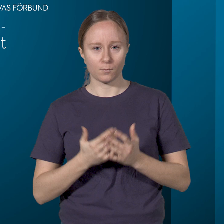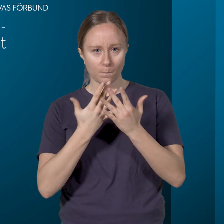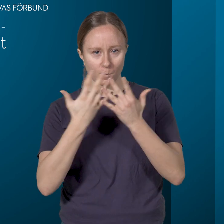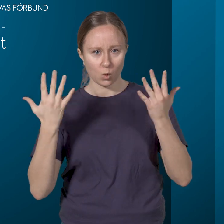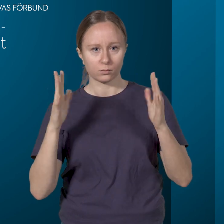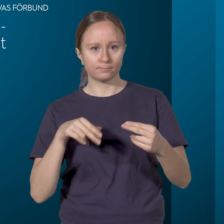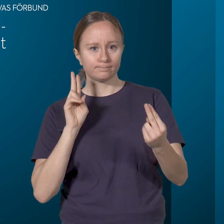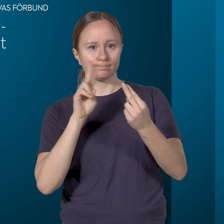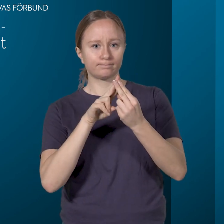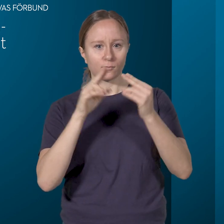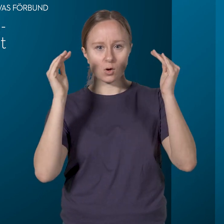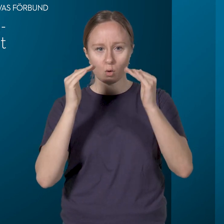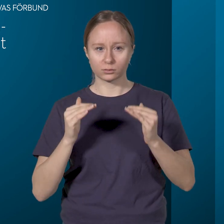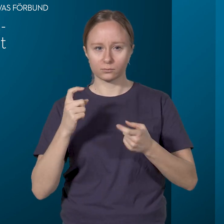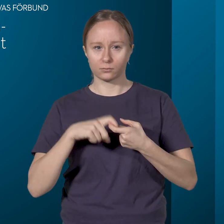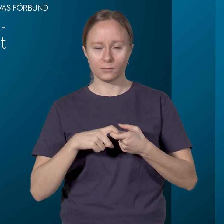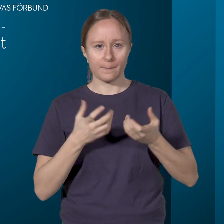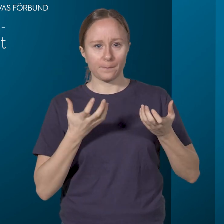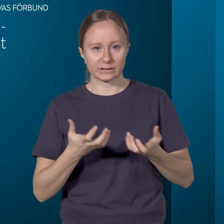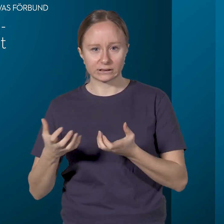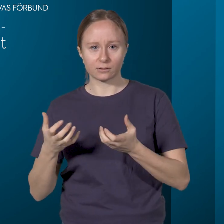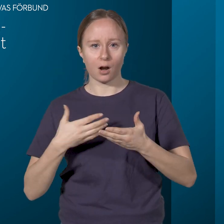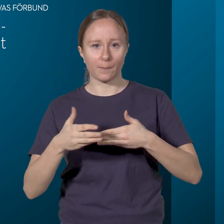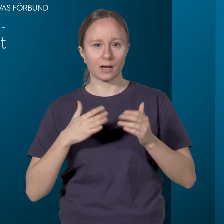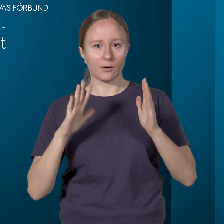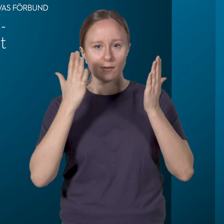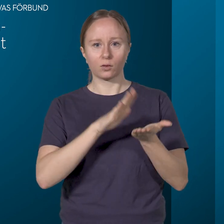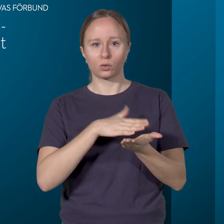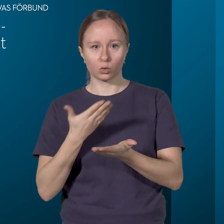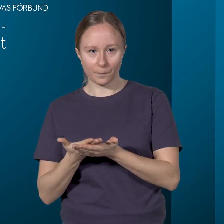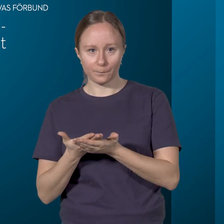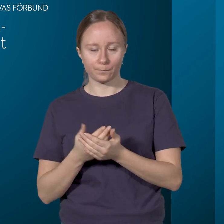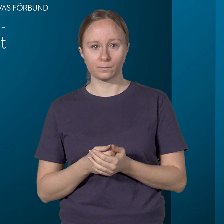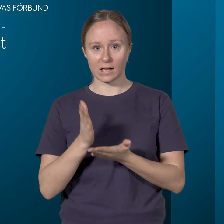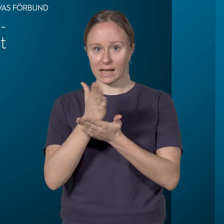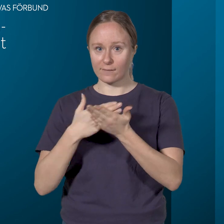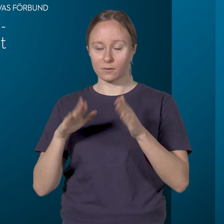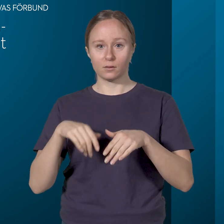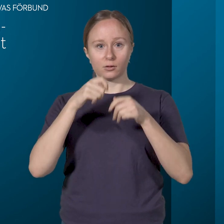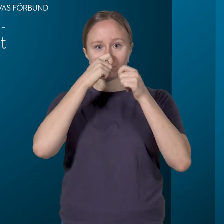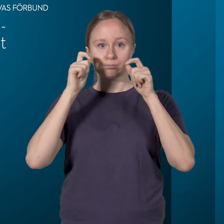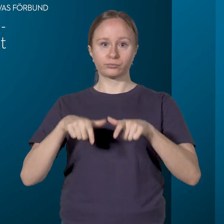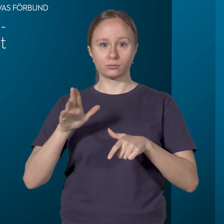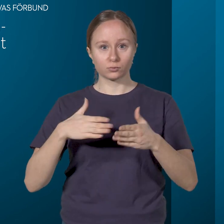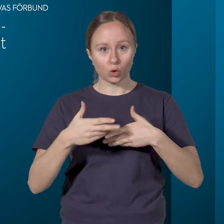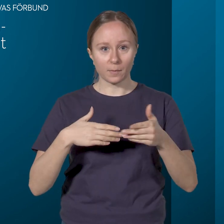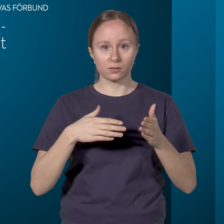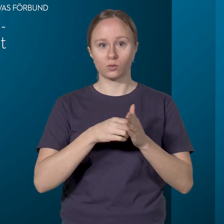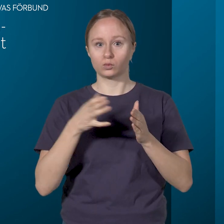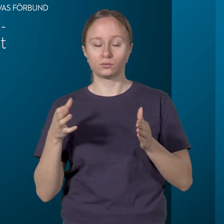Många har kontaktat organisationerna angående brister i arbetslivstolkningen. En del har till och med sagt upp sig från sina jobb -